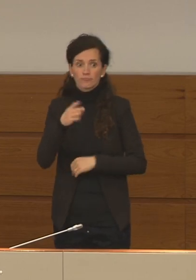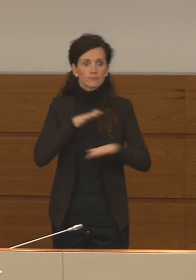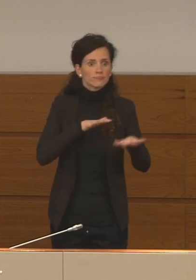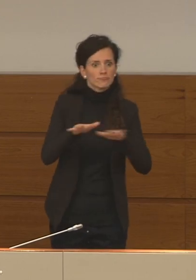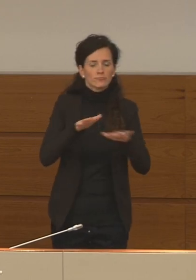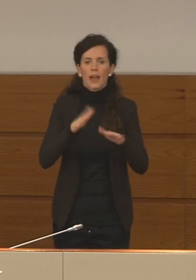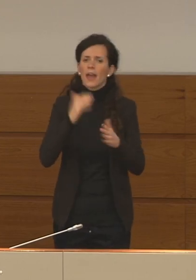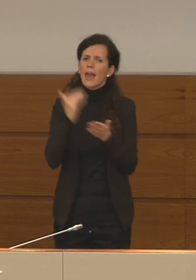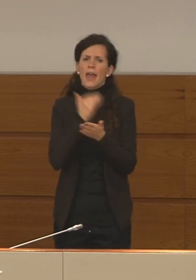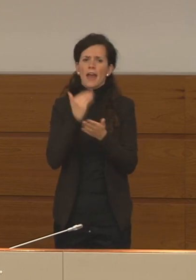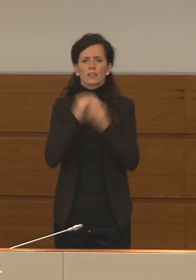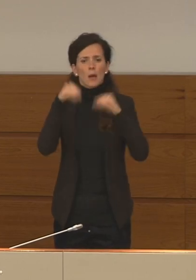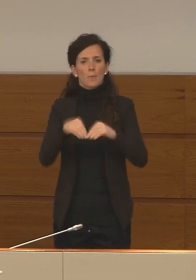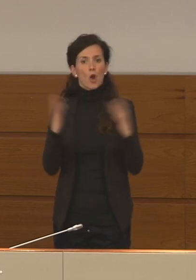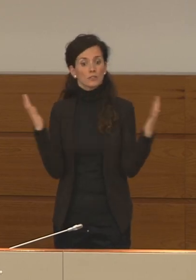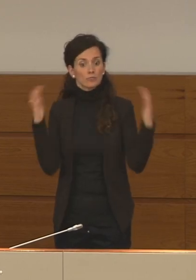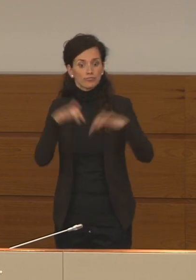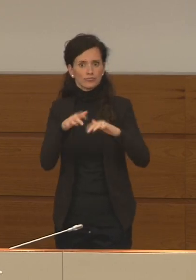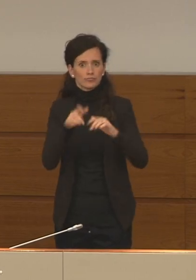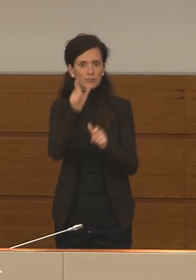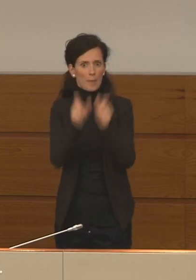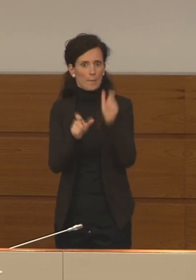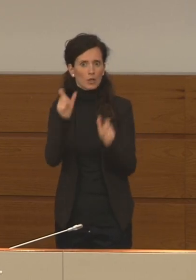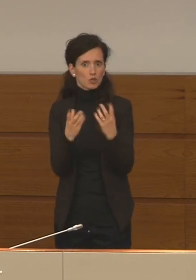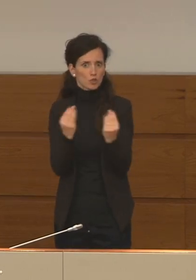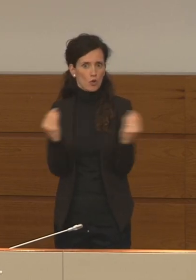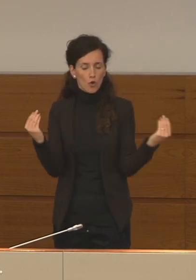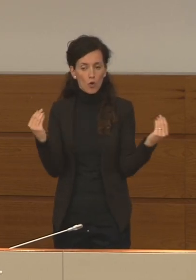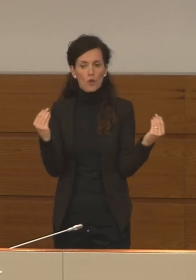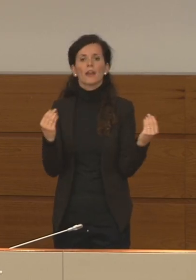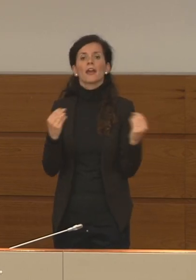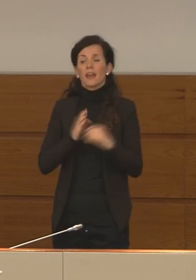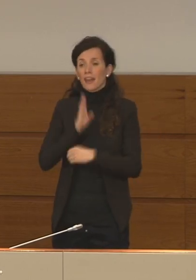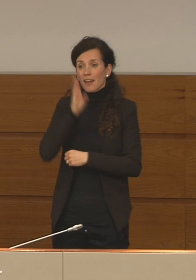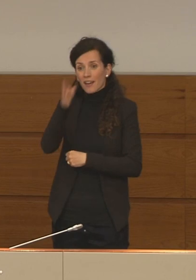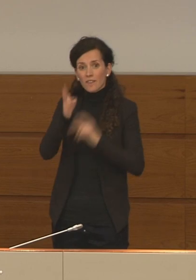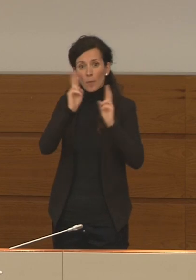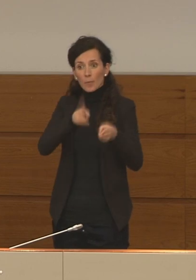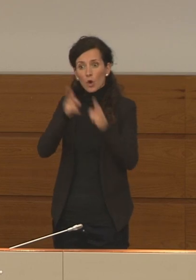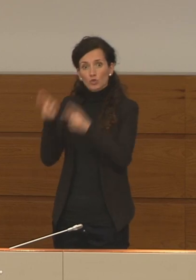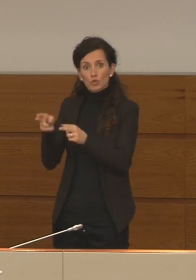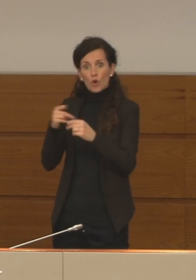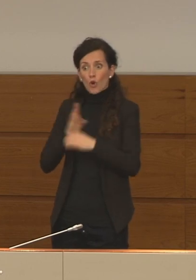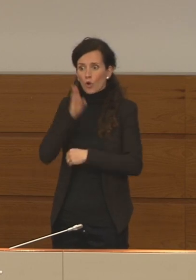luoghi affollati ma soprattutto non affollino i pronto soccorso, sale d'attesa